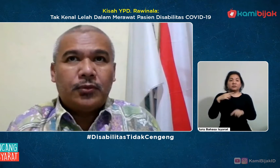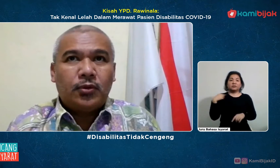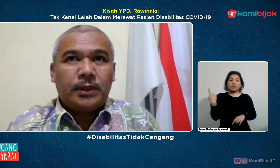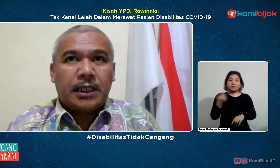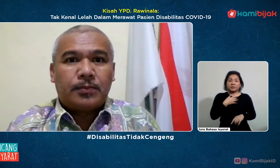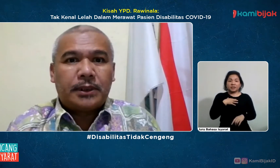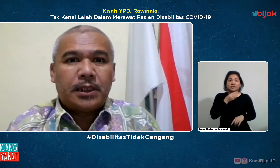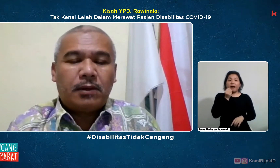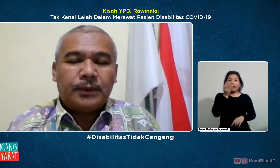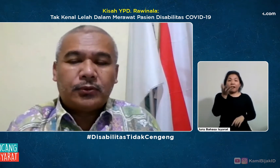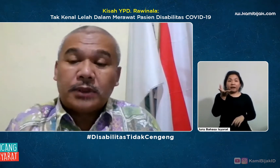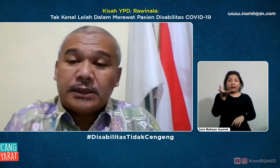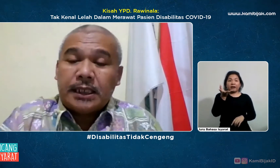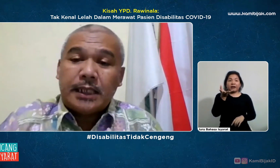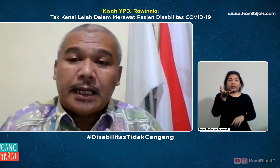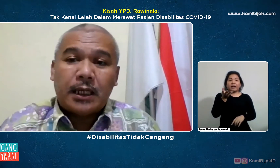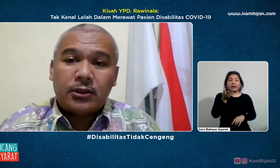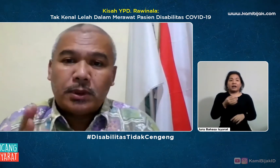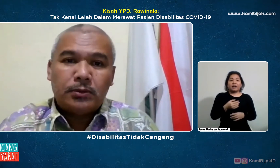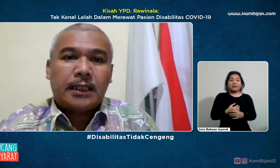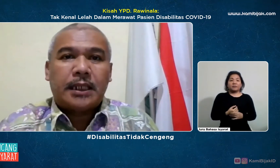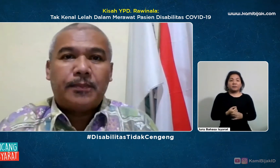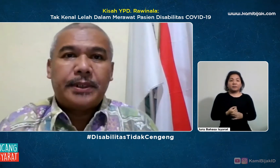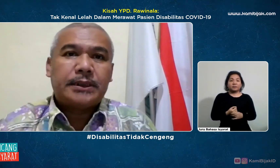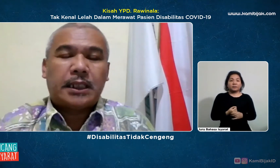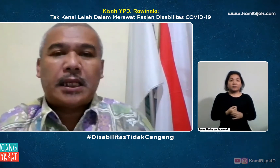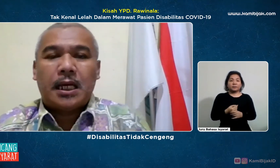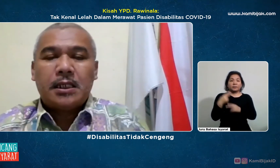dan gamis ibu benar-benar bahwa petugas yang menangani harus menggunakan APD